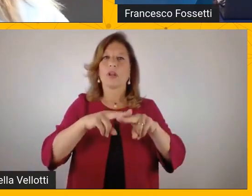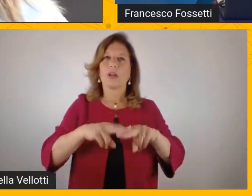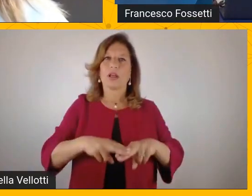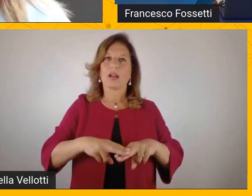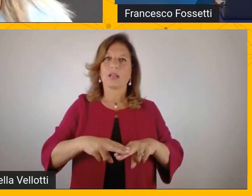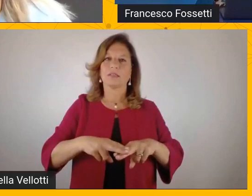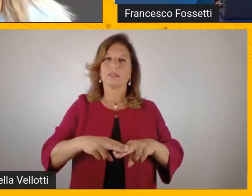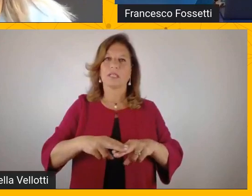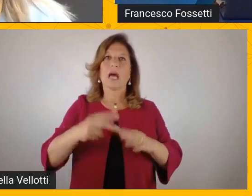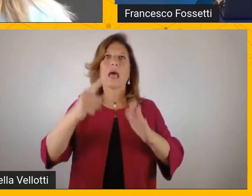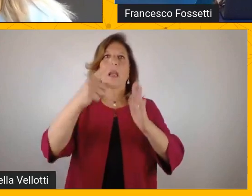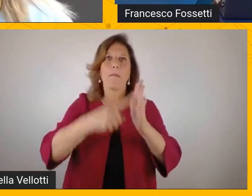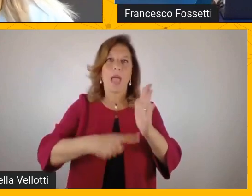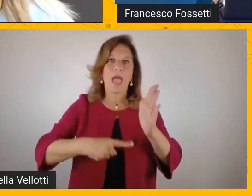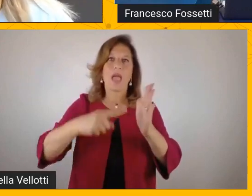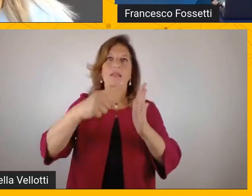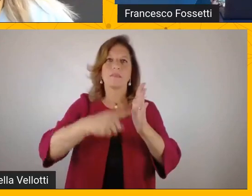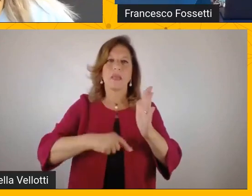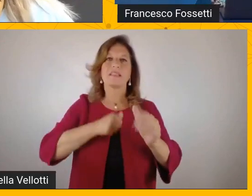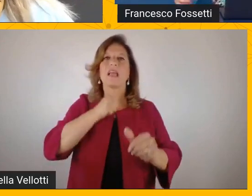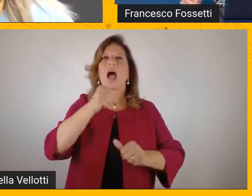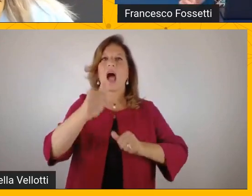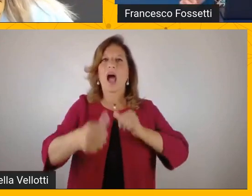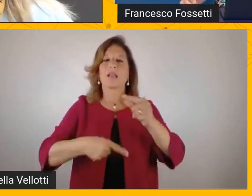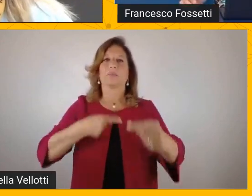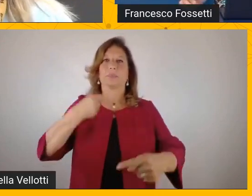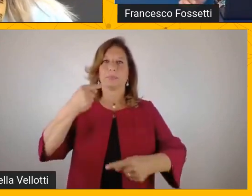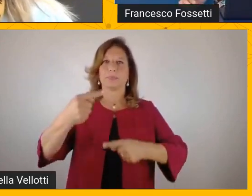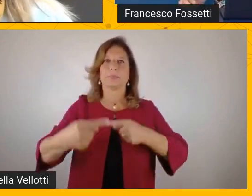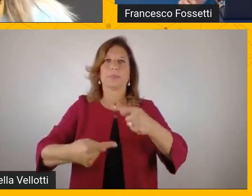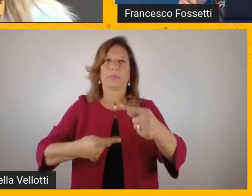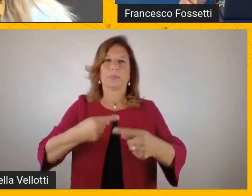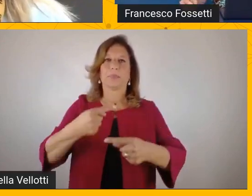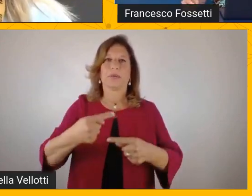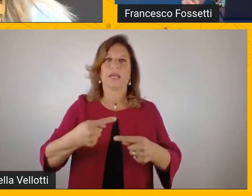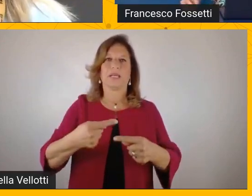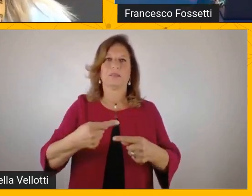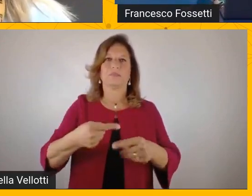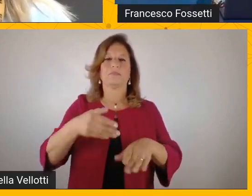restare sulla cresta dell'onda per mesi, anni e quindi ad